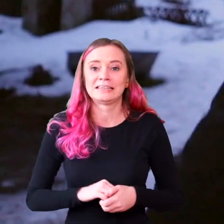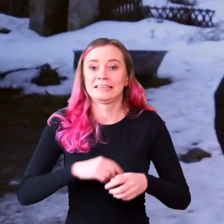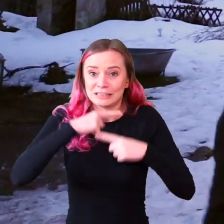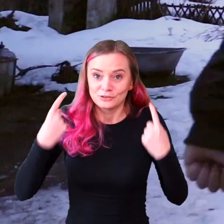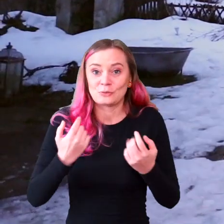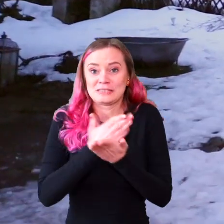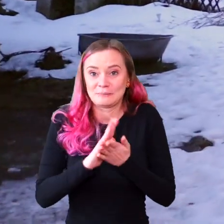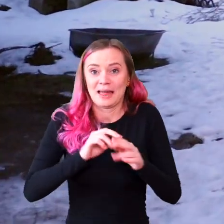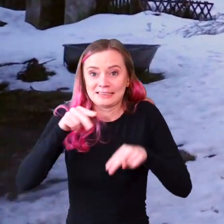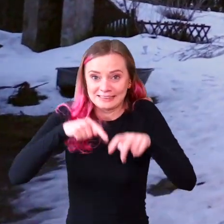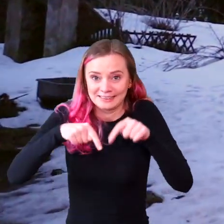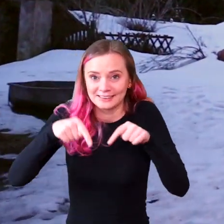WIM HOOOF!